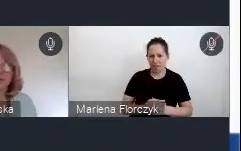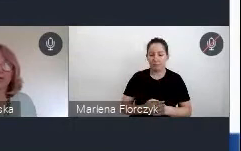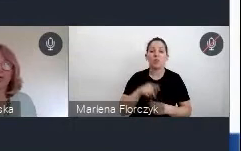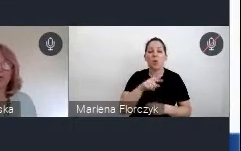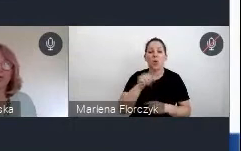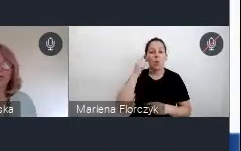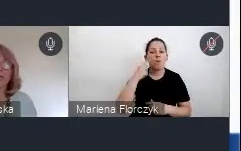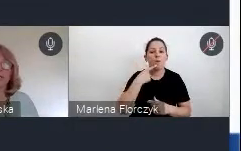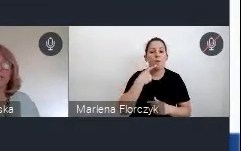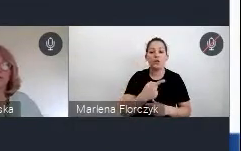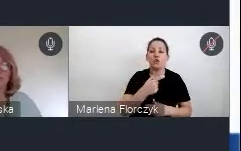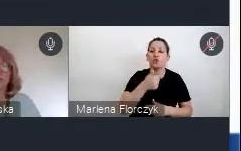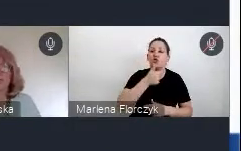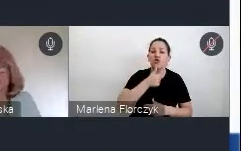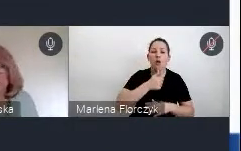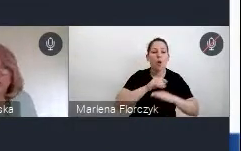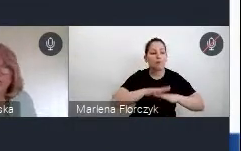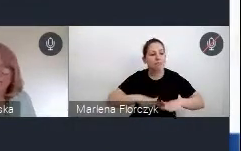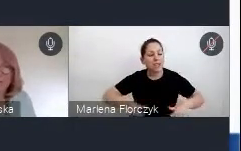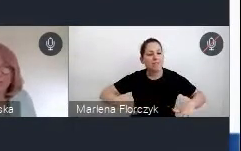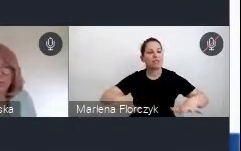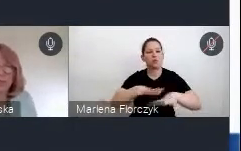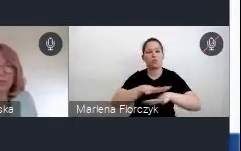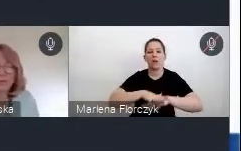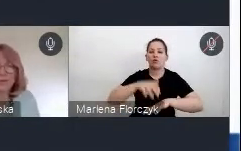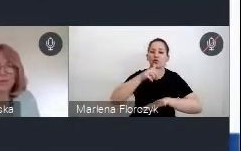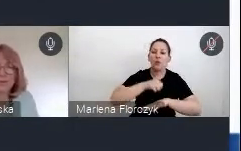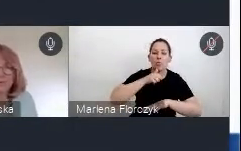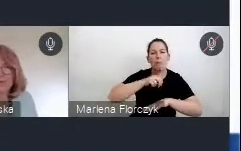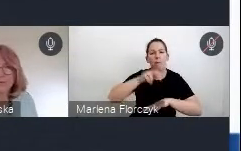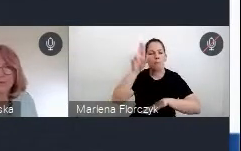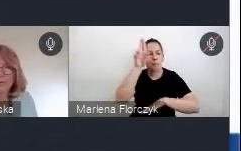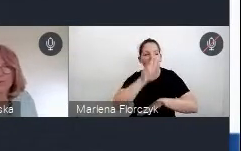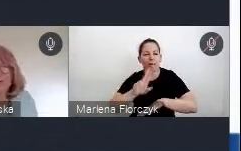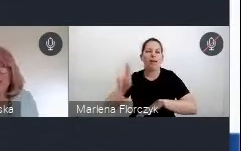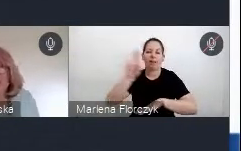o zielonej infrastrukturze, zielonej i błękitnej infrastrukturze.